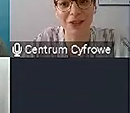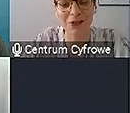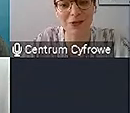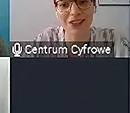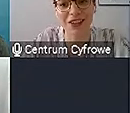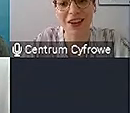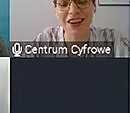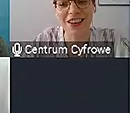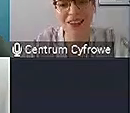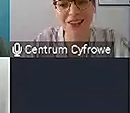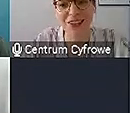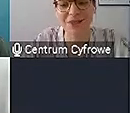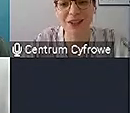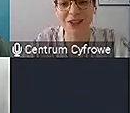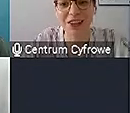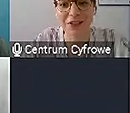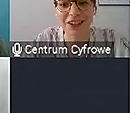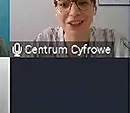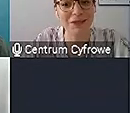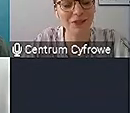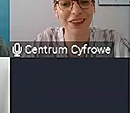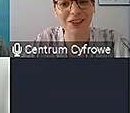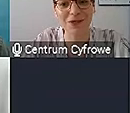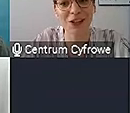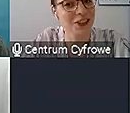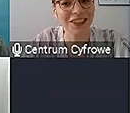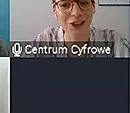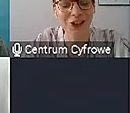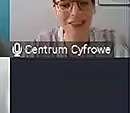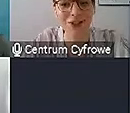Jestem ciekawa, czy naprawdę przekonasz nas wszystkich do tego,